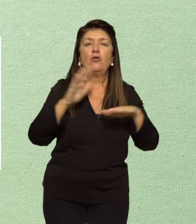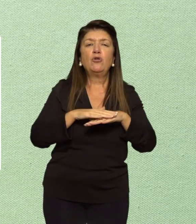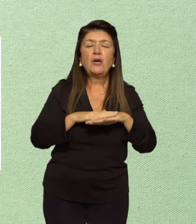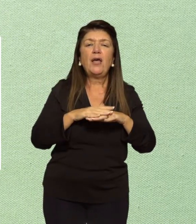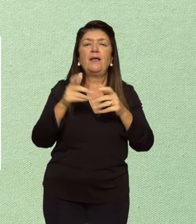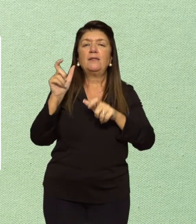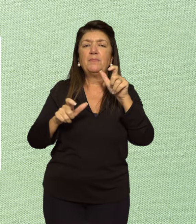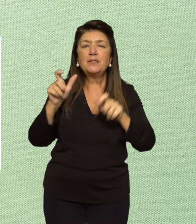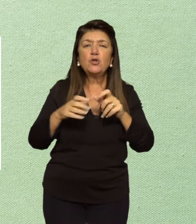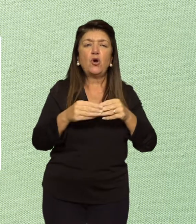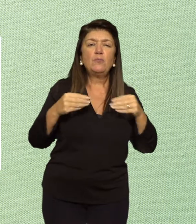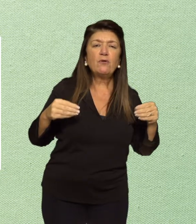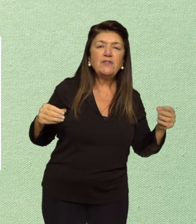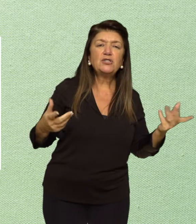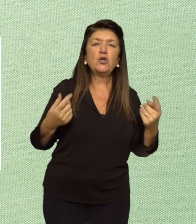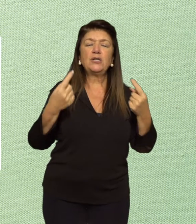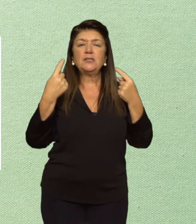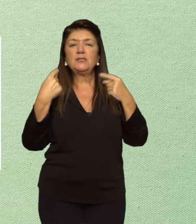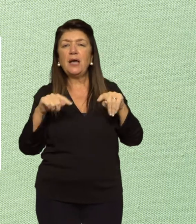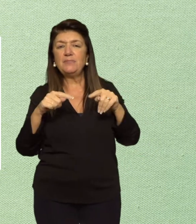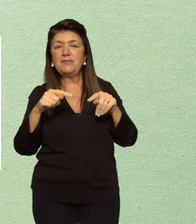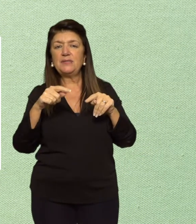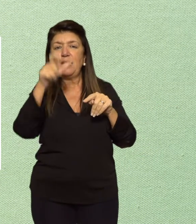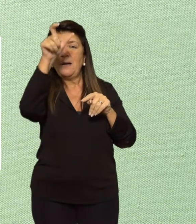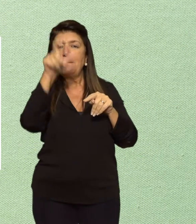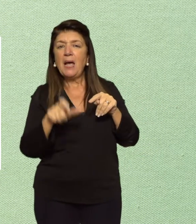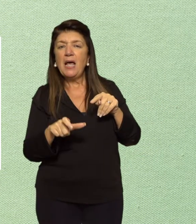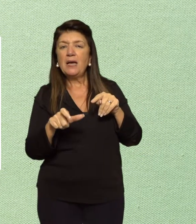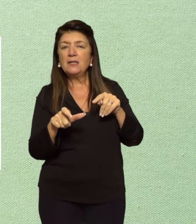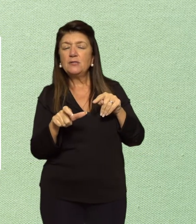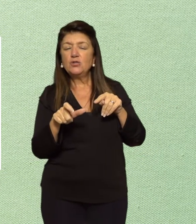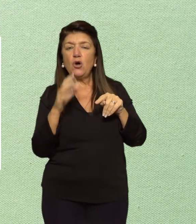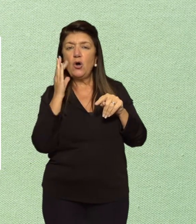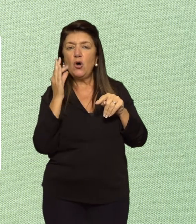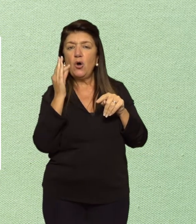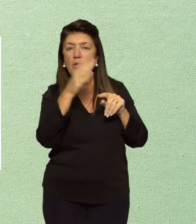mentre la persona tira fuori quest'oro che serve come nel 'Kintsugi' a mettere assieme il vaso. -